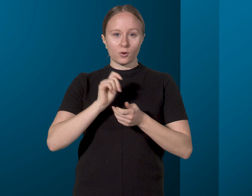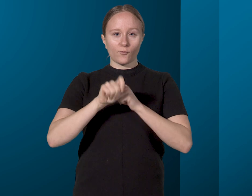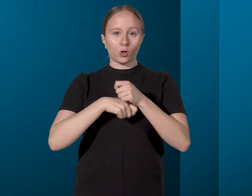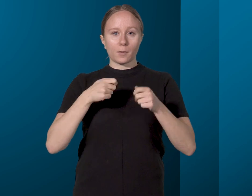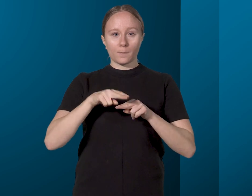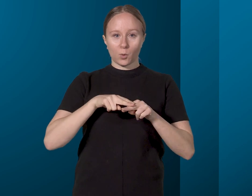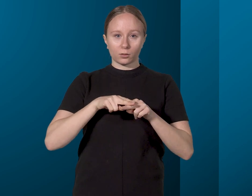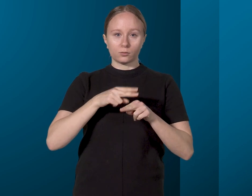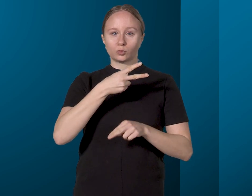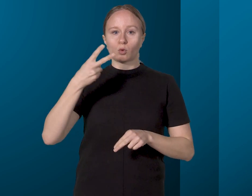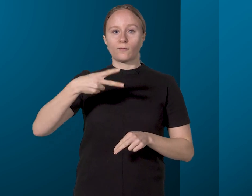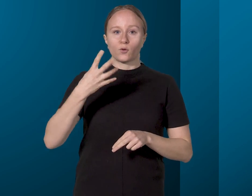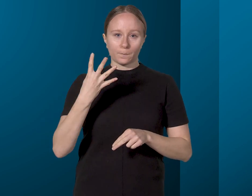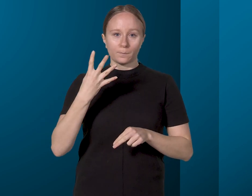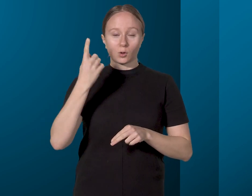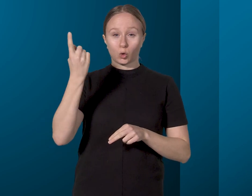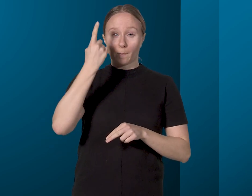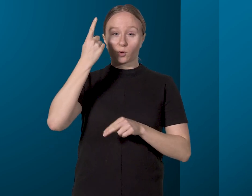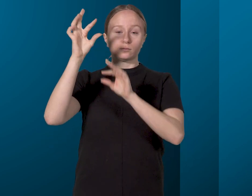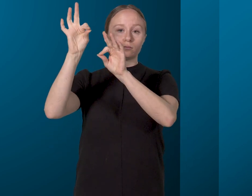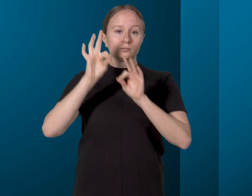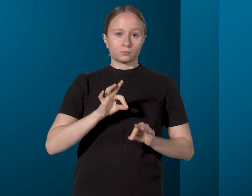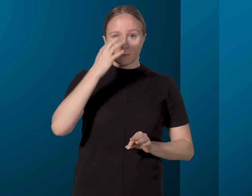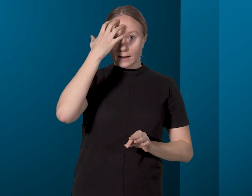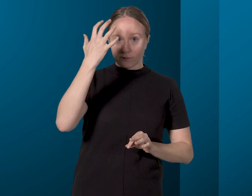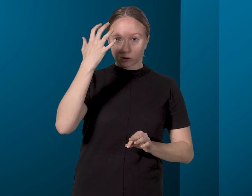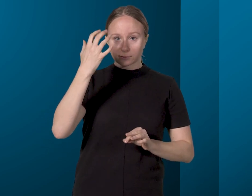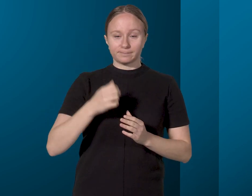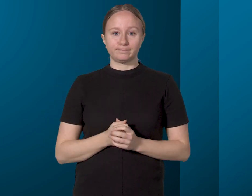att flytta förbundsmötet för år 2024 från Kuopio till Helsingfors.